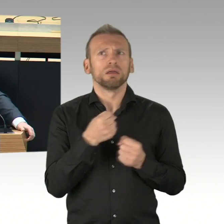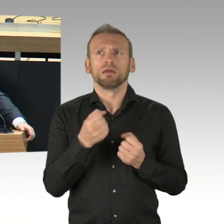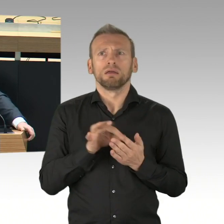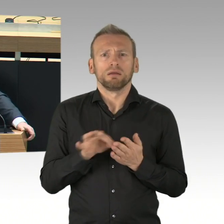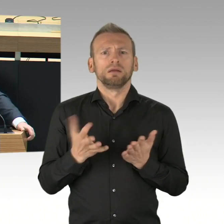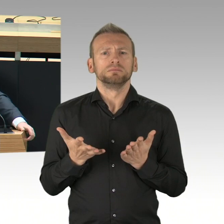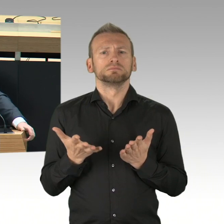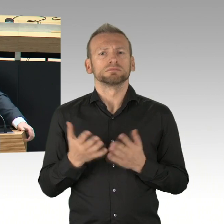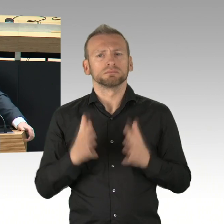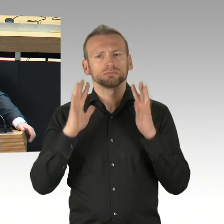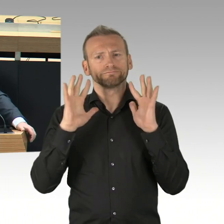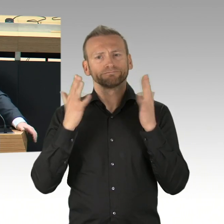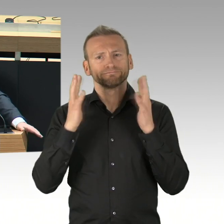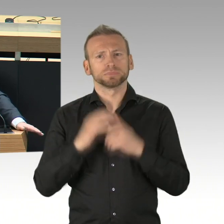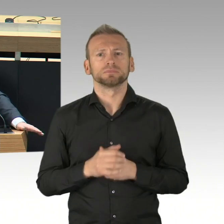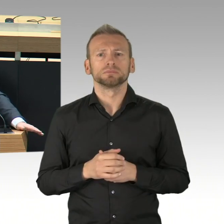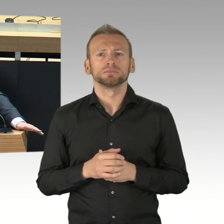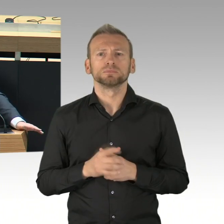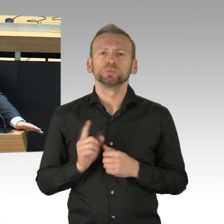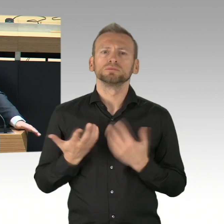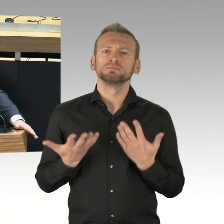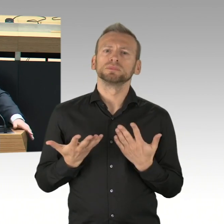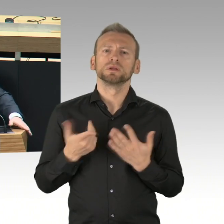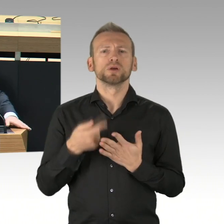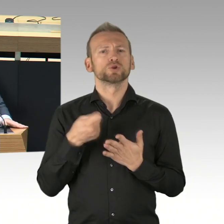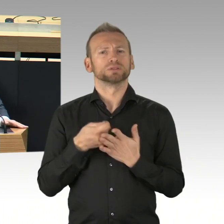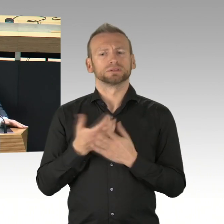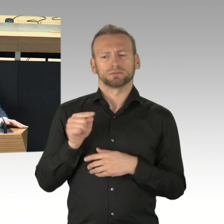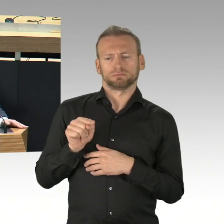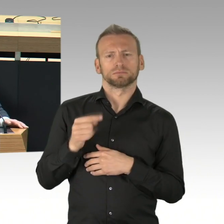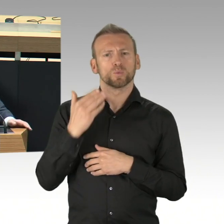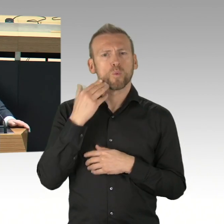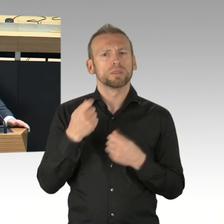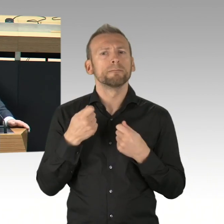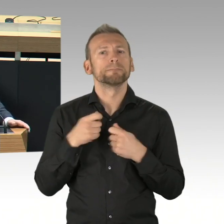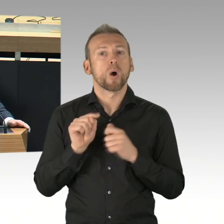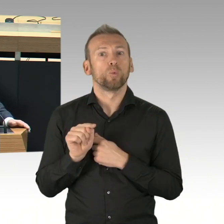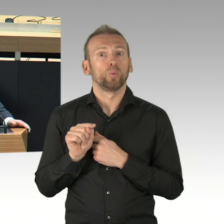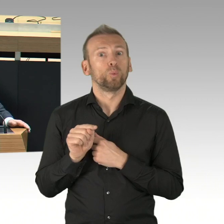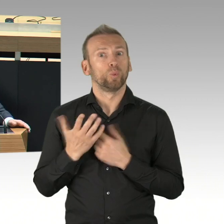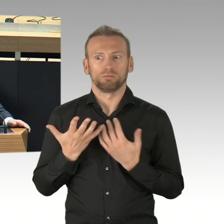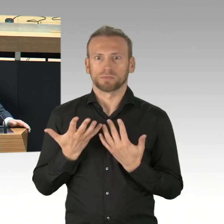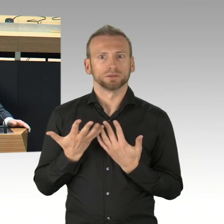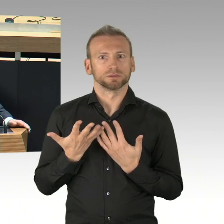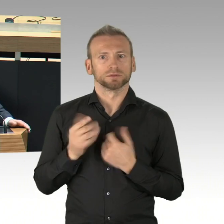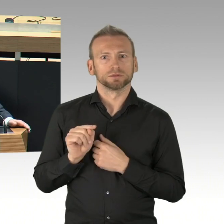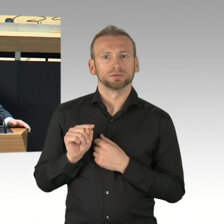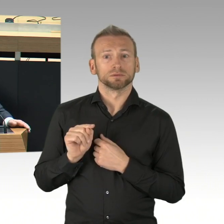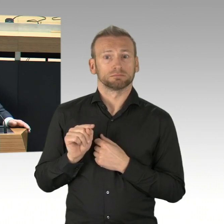Das muss man sich mal vorstellen. Die Tatsache, dass Sie den Leuten das Geld wegnehmen, verhindert, dass Sie für Ihr eigenes Dasein vorsorgen können.